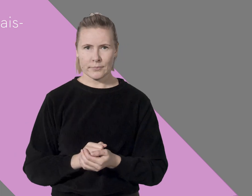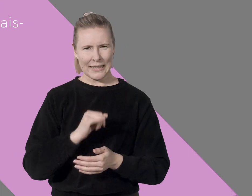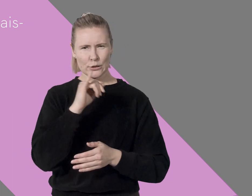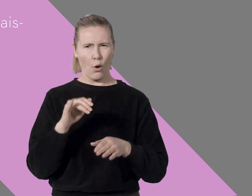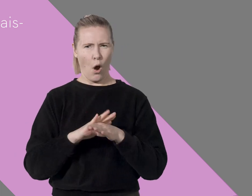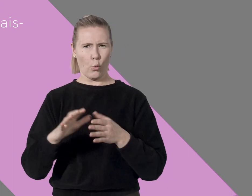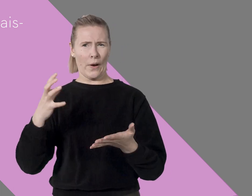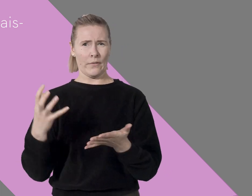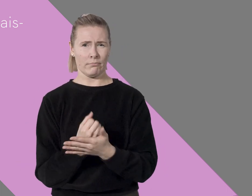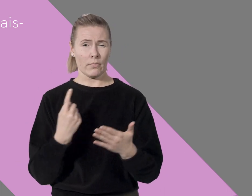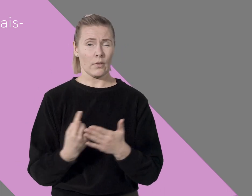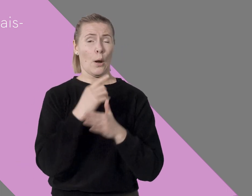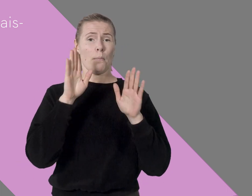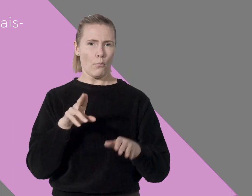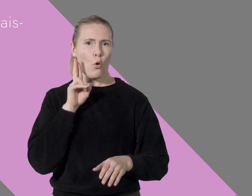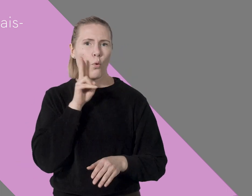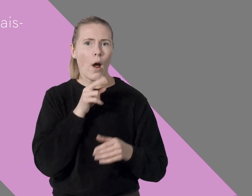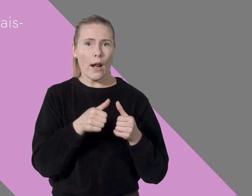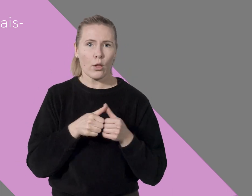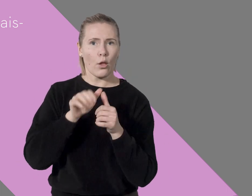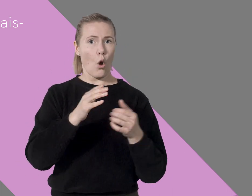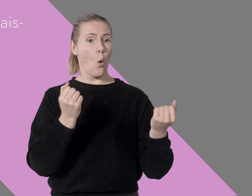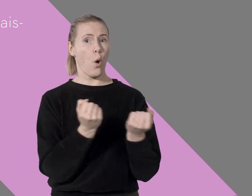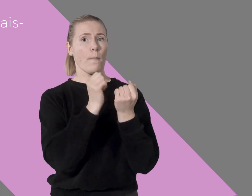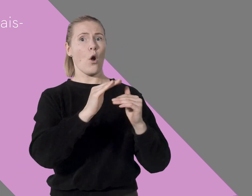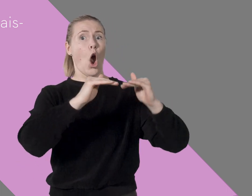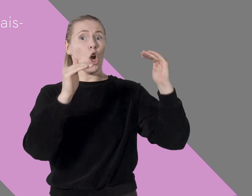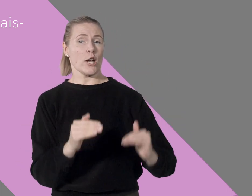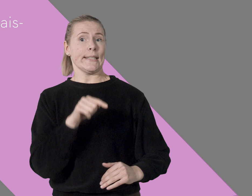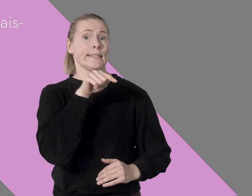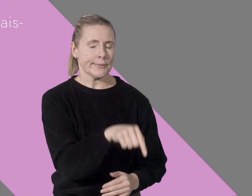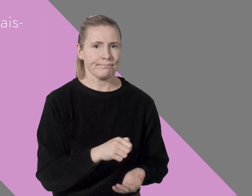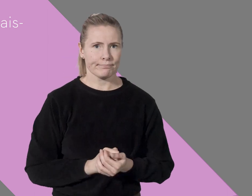Hyväksikäyttö on tapahtunut Kuurojen Liiton kumppanin organisaatiossa.